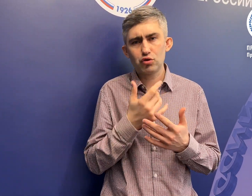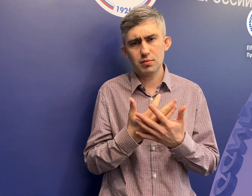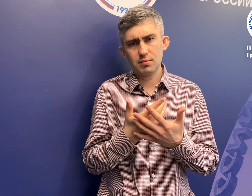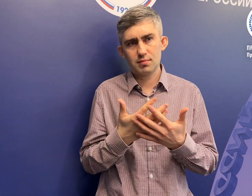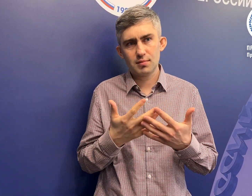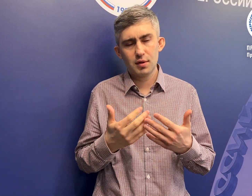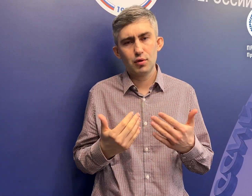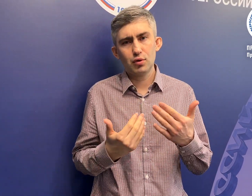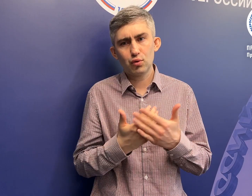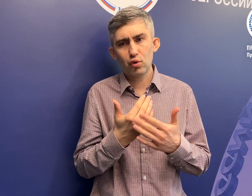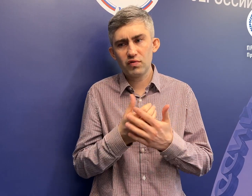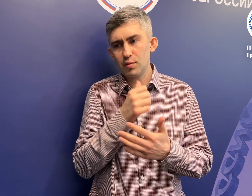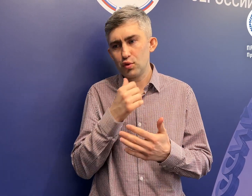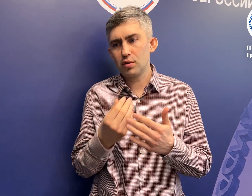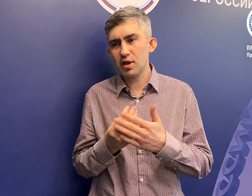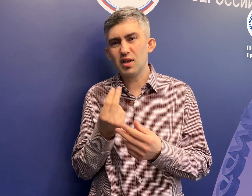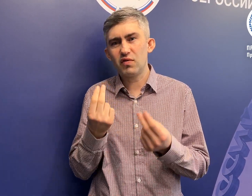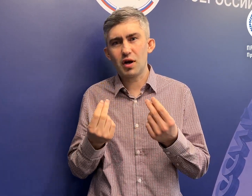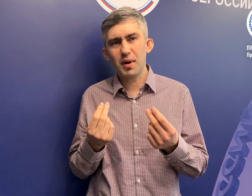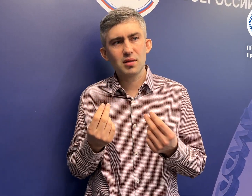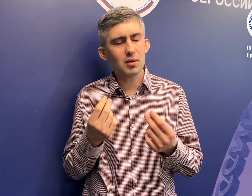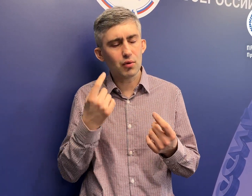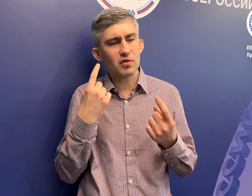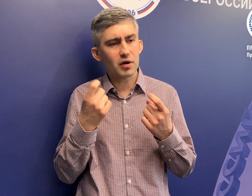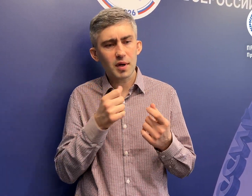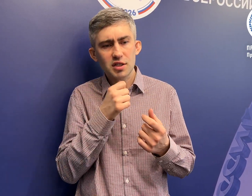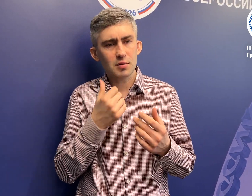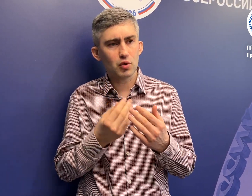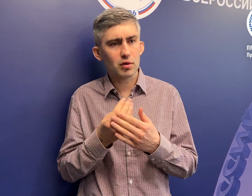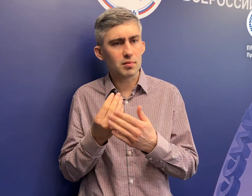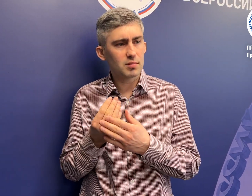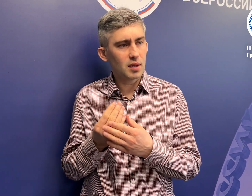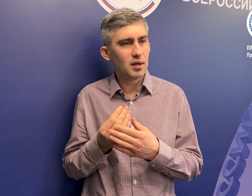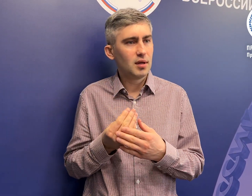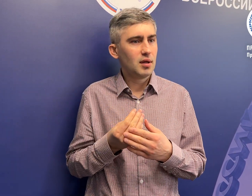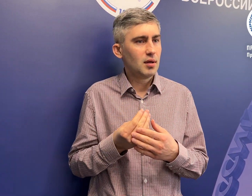на котором было дано очень много новой информации.